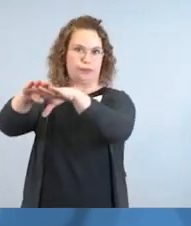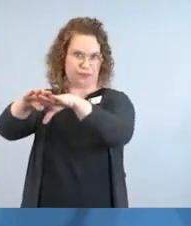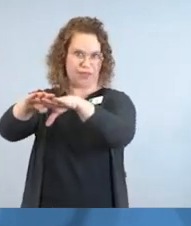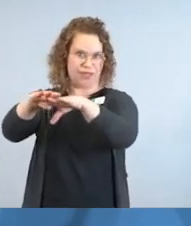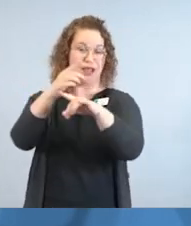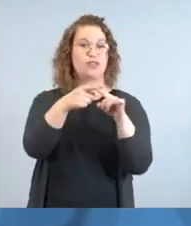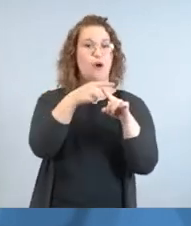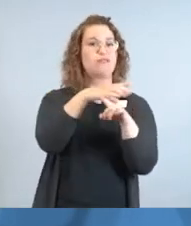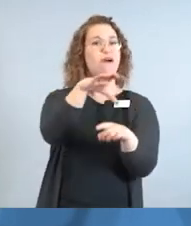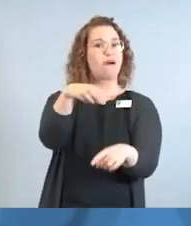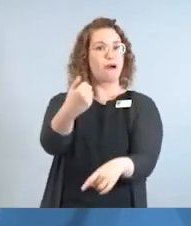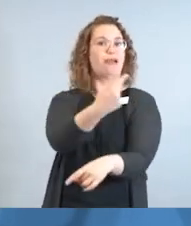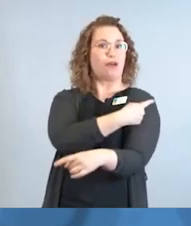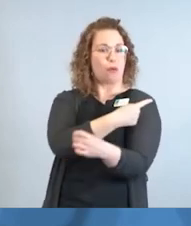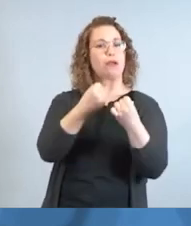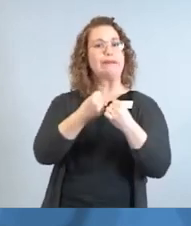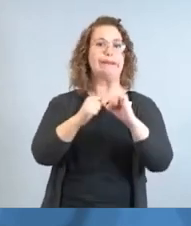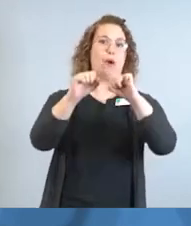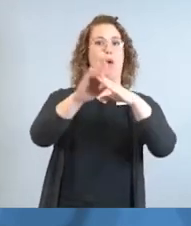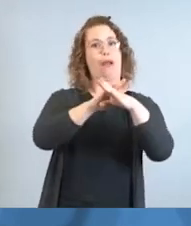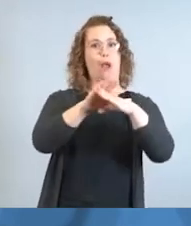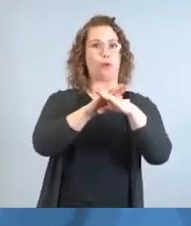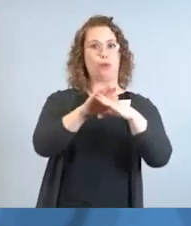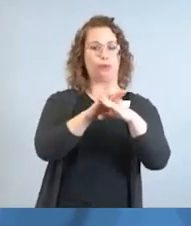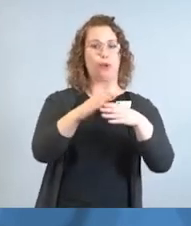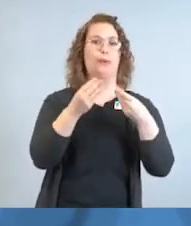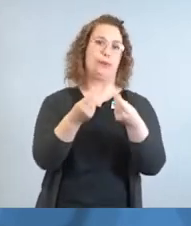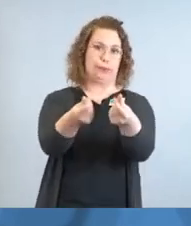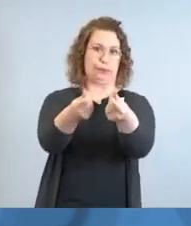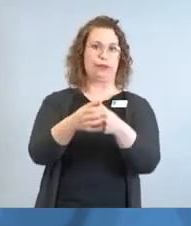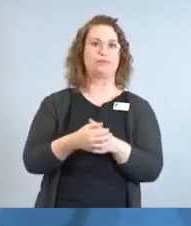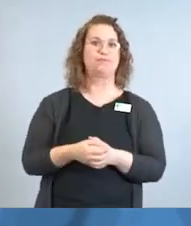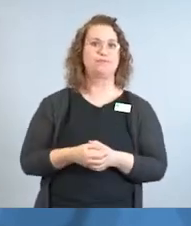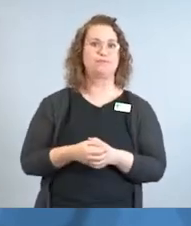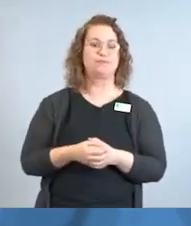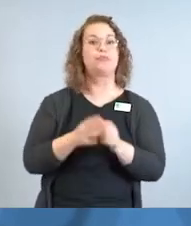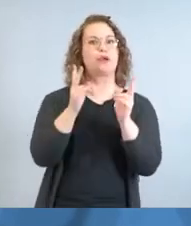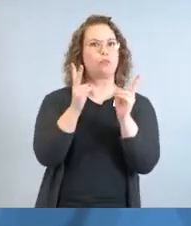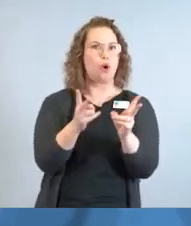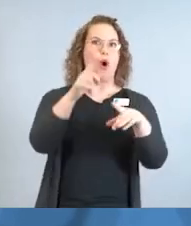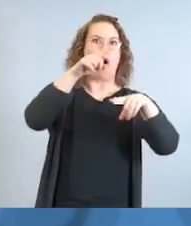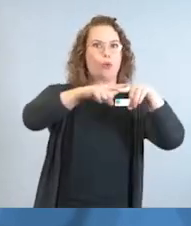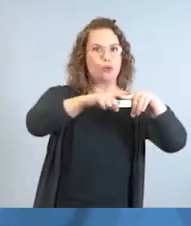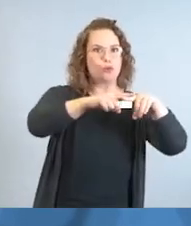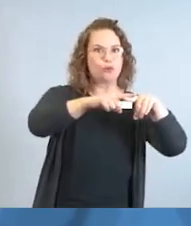Ja sitten se, että ne ovat aika eri aikaisia, siinä voi olla eroa kuntien välillä.